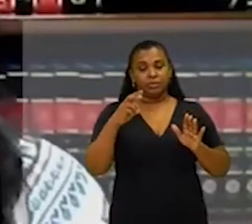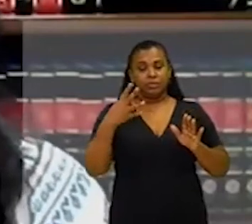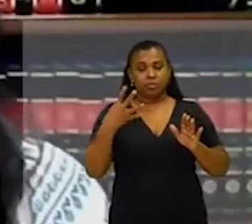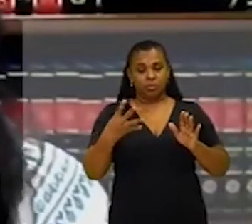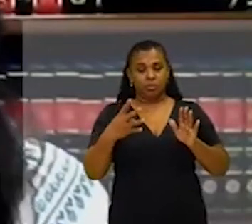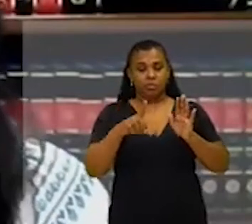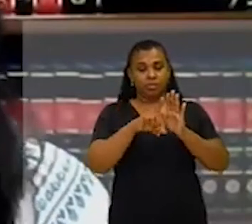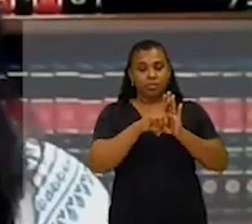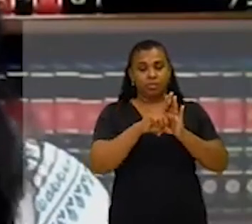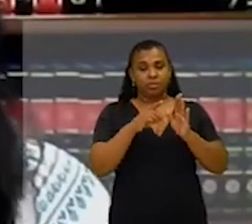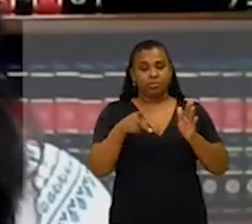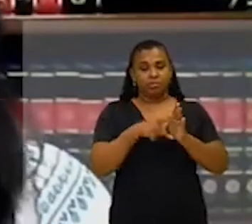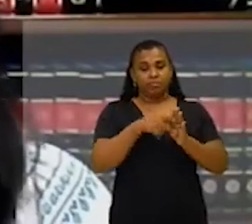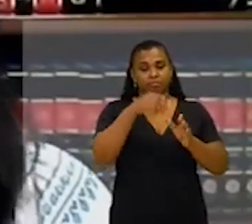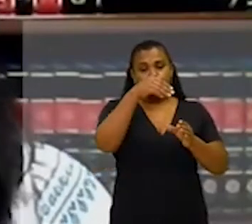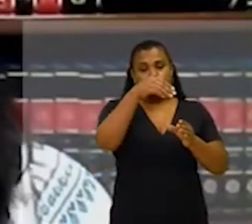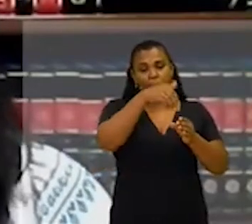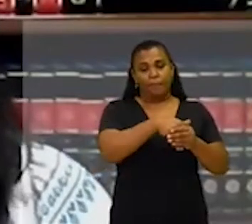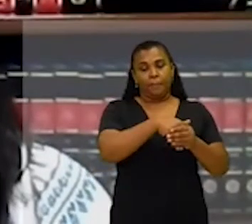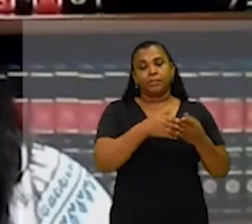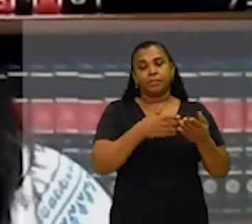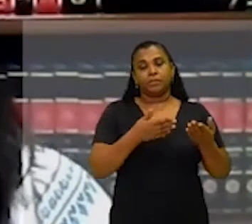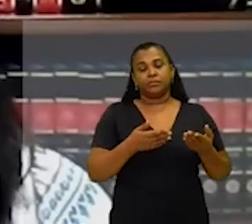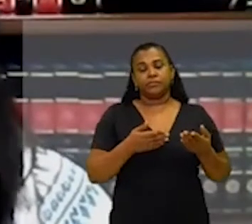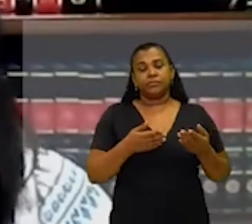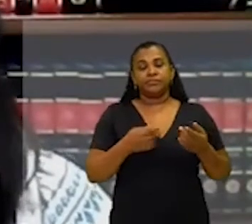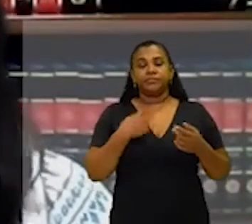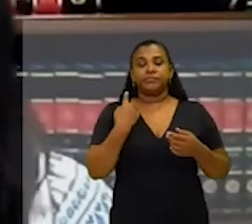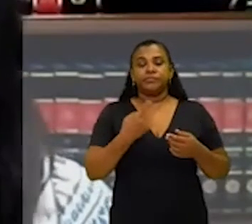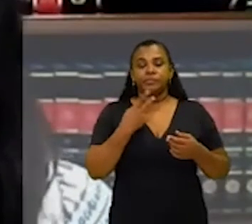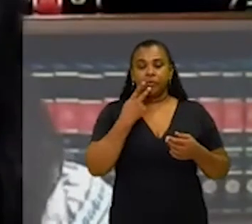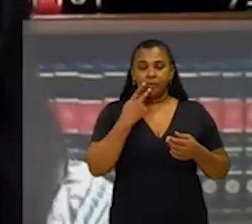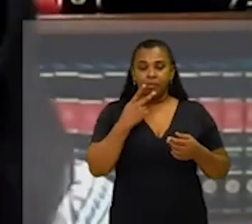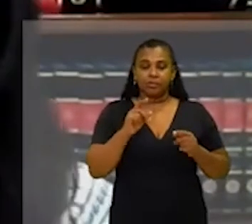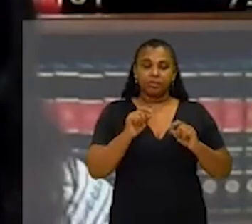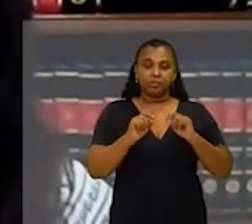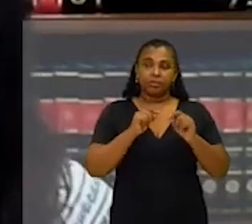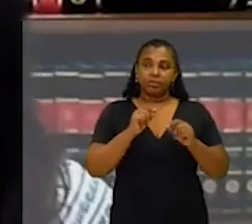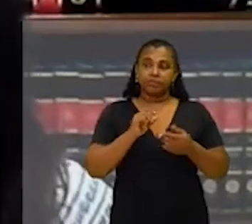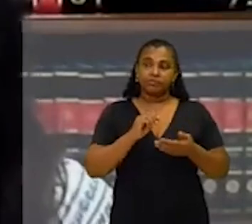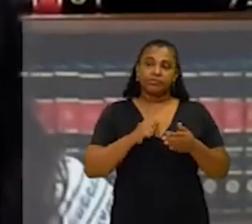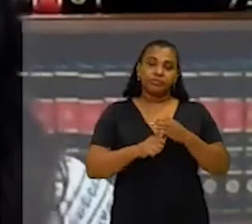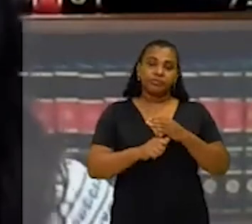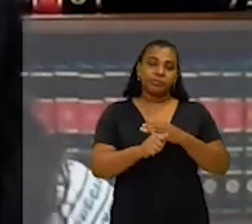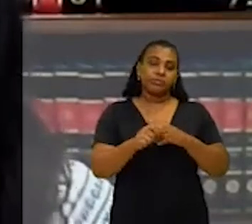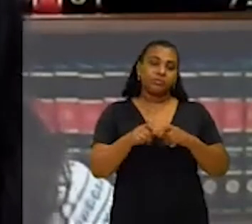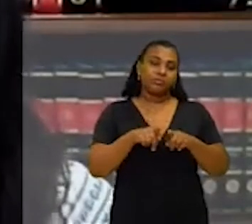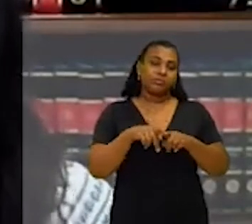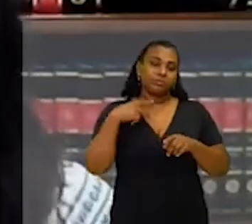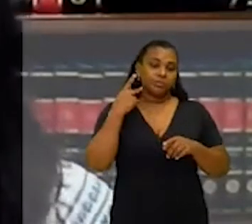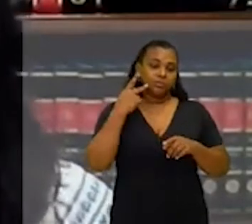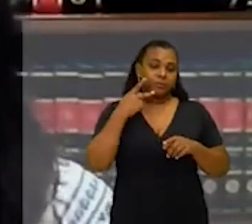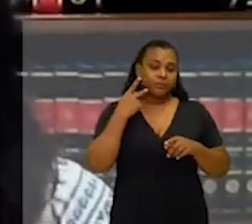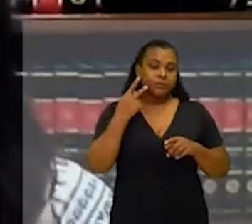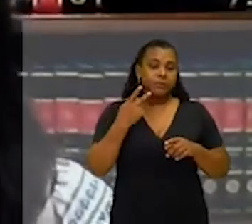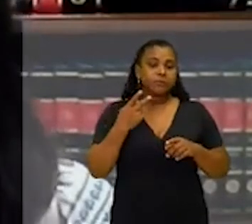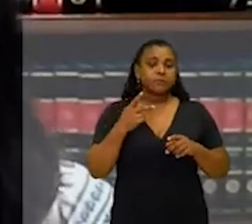bom e como a gente está falando de financiamento e de política É pensa que interessante frisar